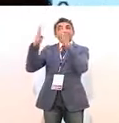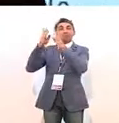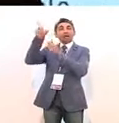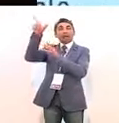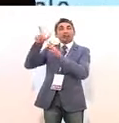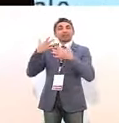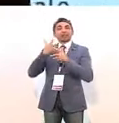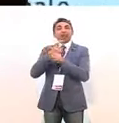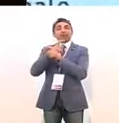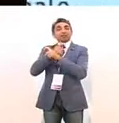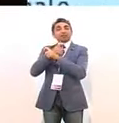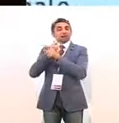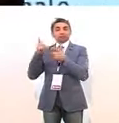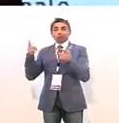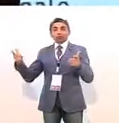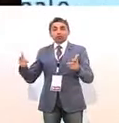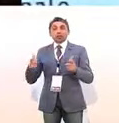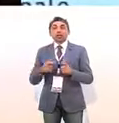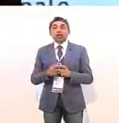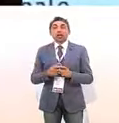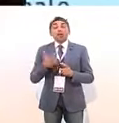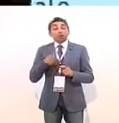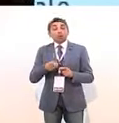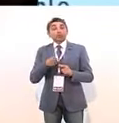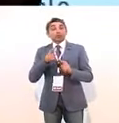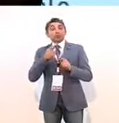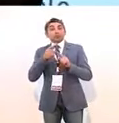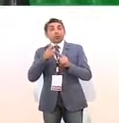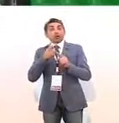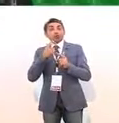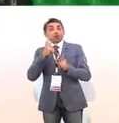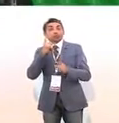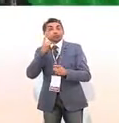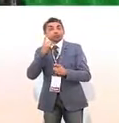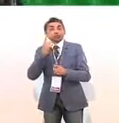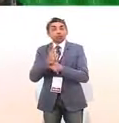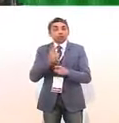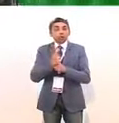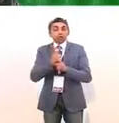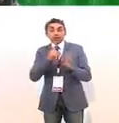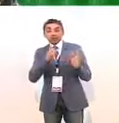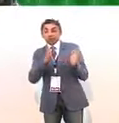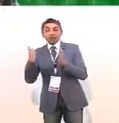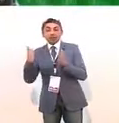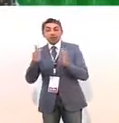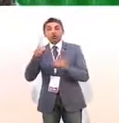da temere. È un atto però che in un tempo in cui c’è un pensiero unico anche nei